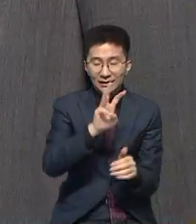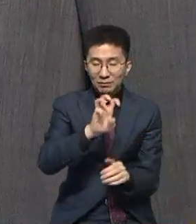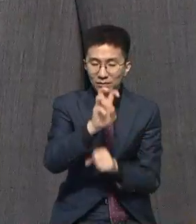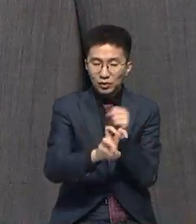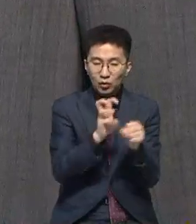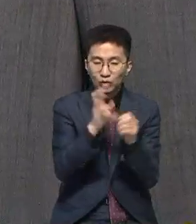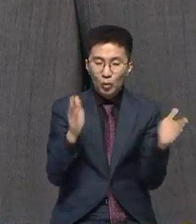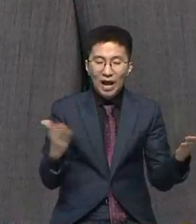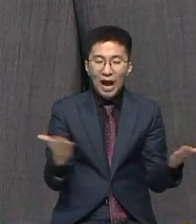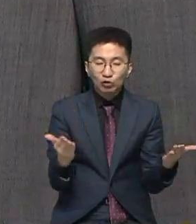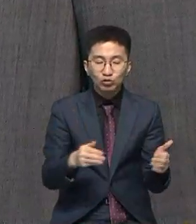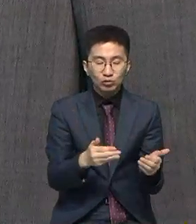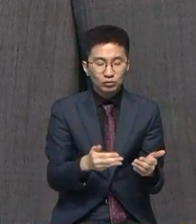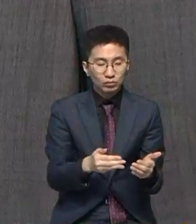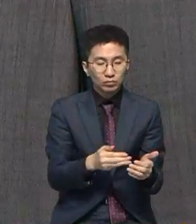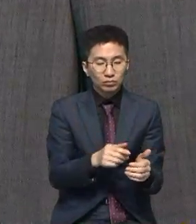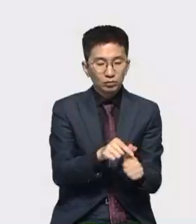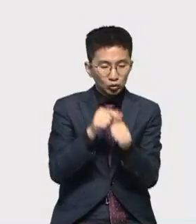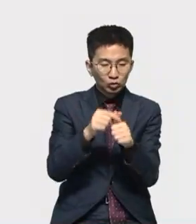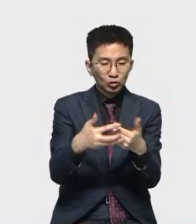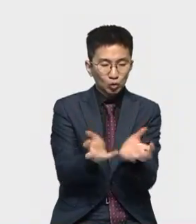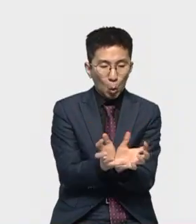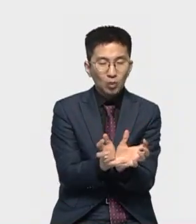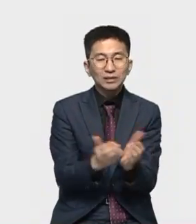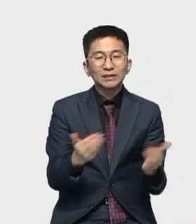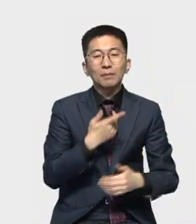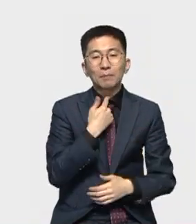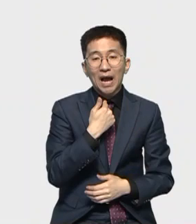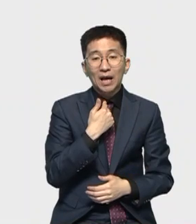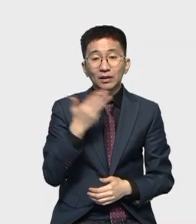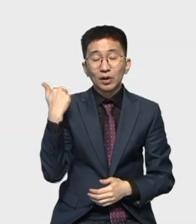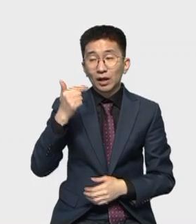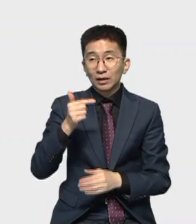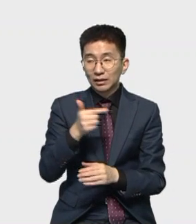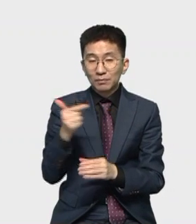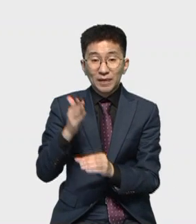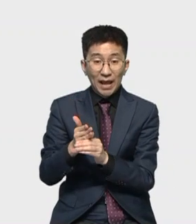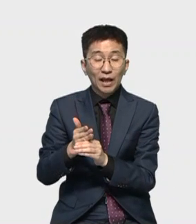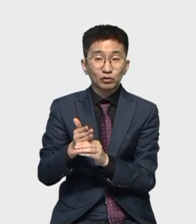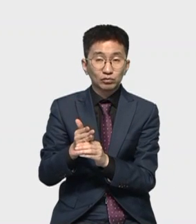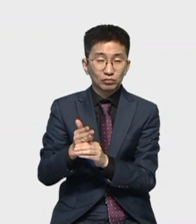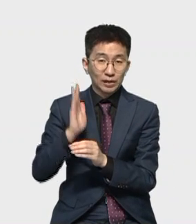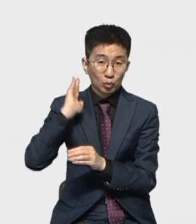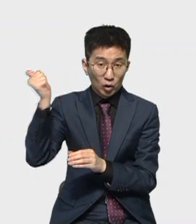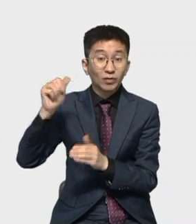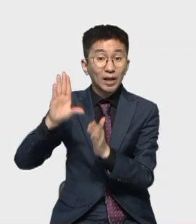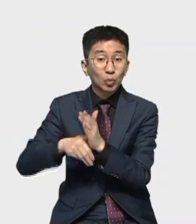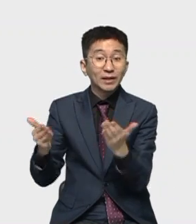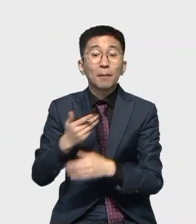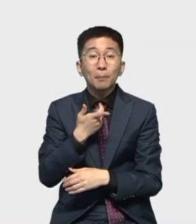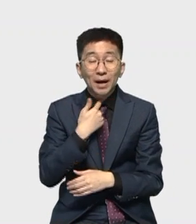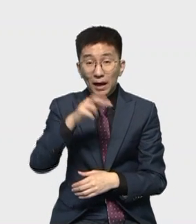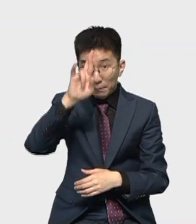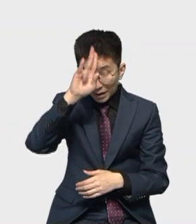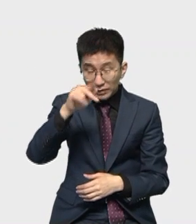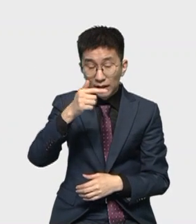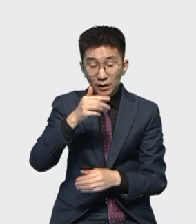후보자는 김대중 정부에서는 노사정 위원회 전문위원을 역임했고 박근혜, 문재인 정부에서는 각각 최저임금위원회 노동자위원과 공익위원으로 활동했습니다.